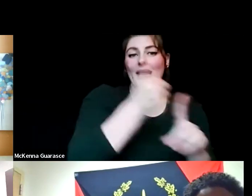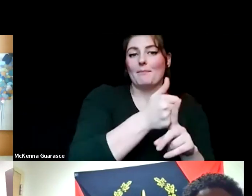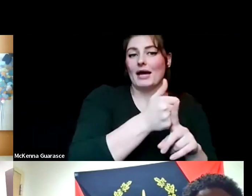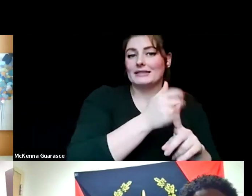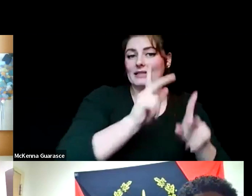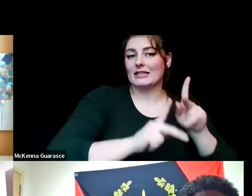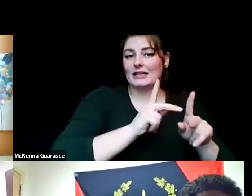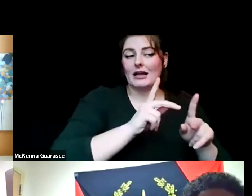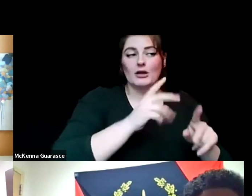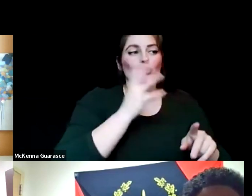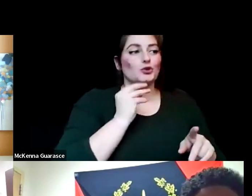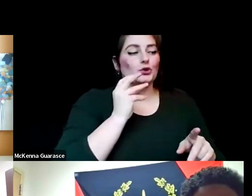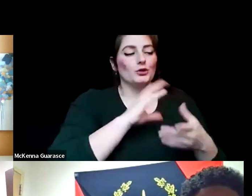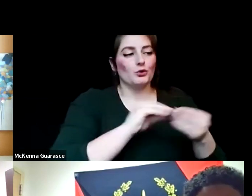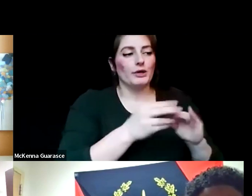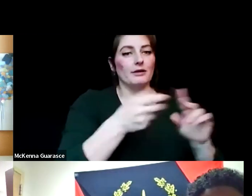Nos encantaría escuchar a DeAnthony y Hanna, tal vez a Daje.